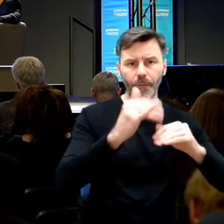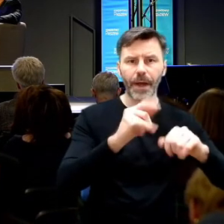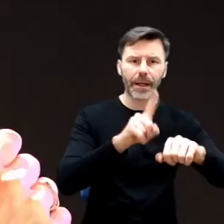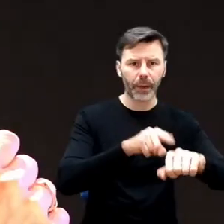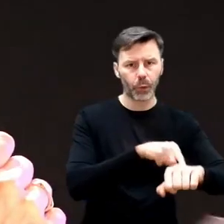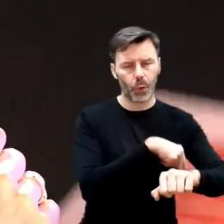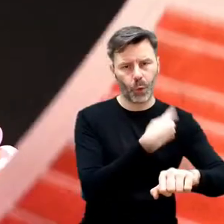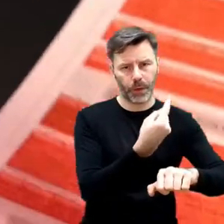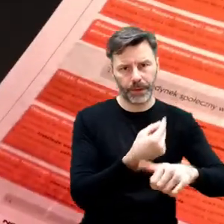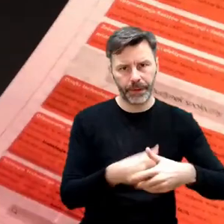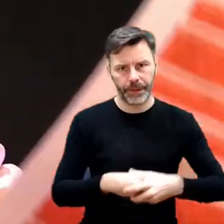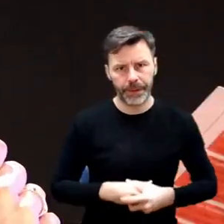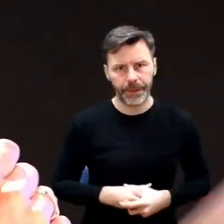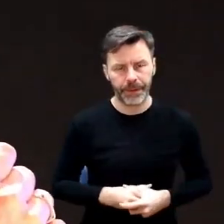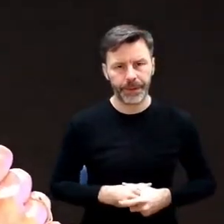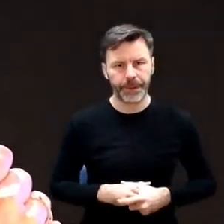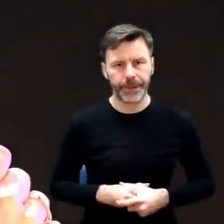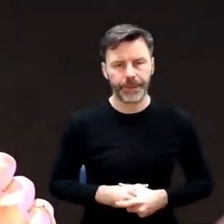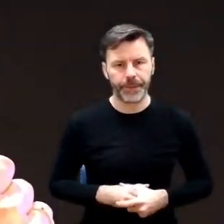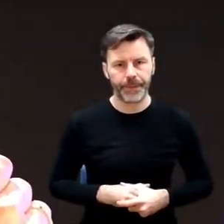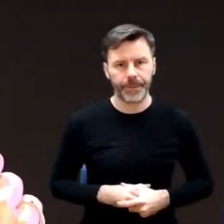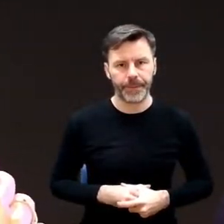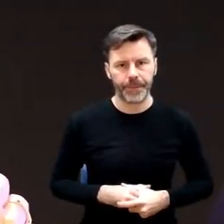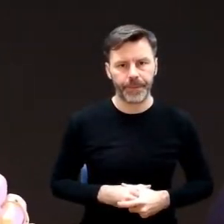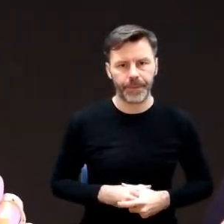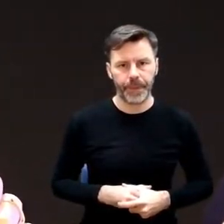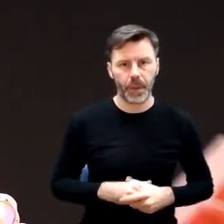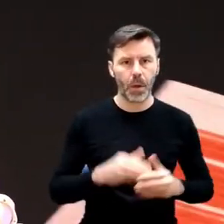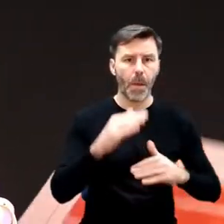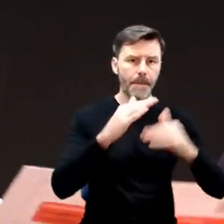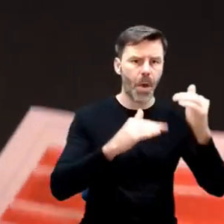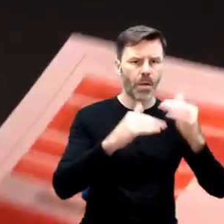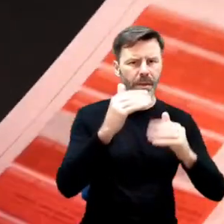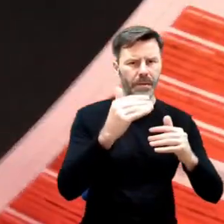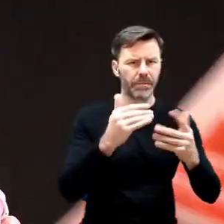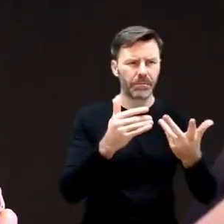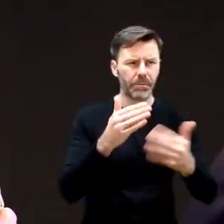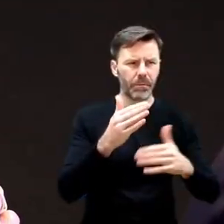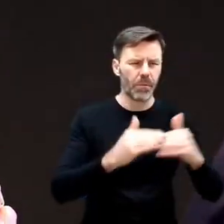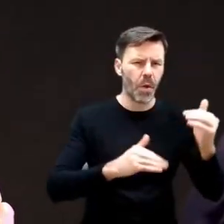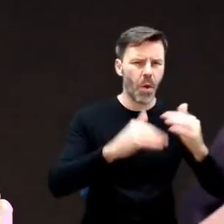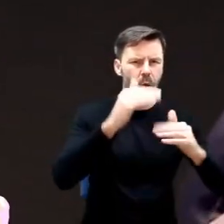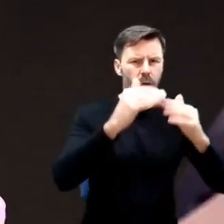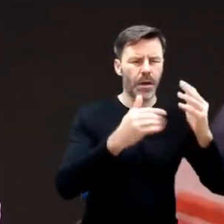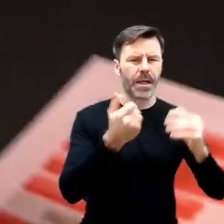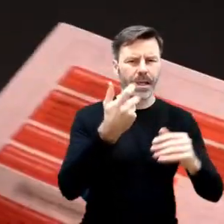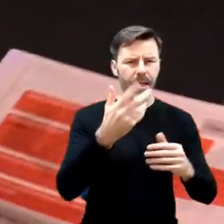To znaczy tak, jeżeli chodzi o sam montaż to trwa kilka tygodni, ale jeżeli mówimy o oddaniu budynku do użytkowania,